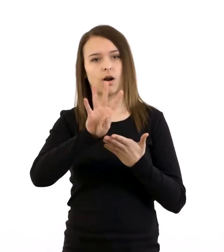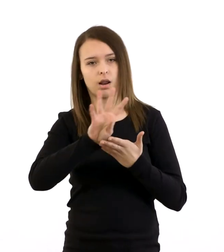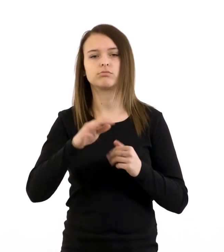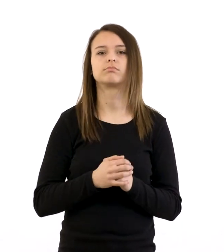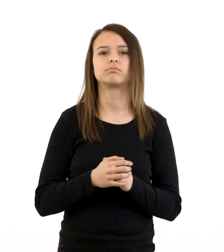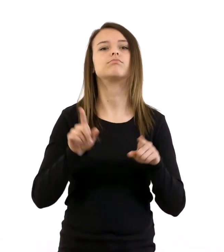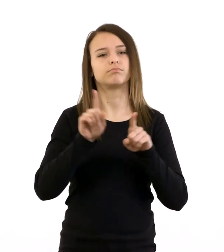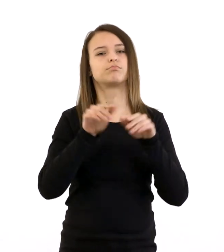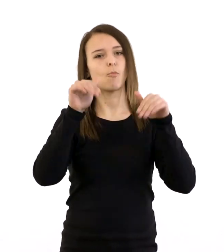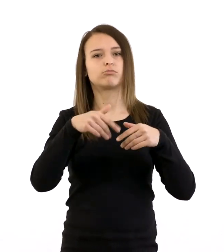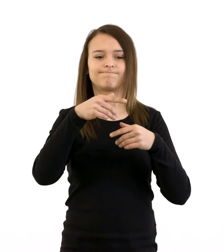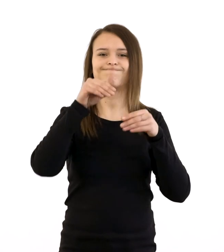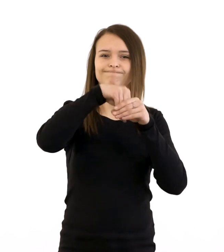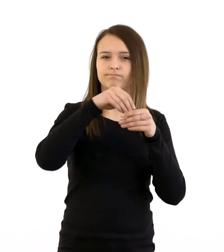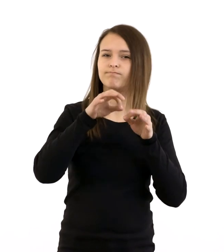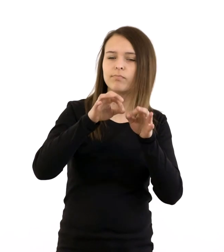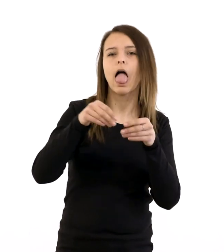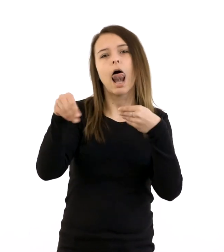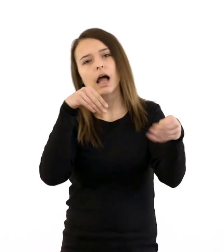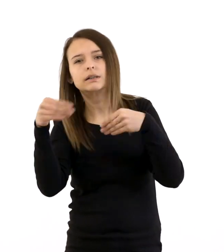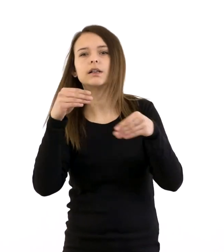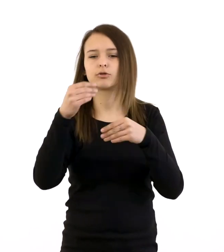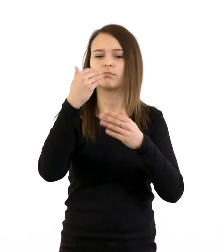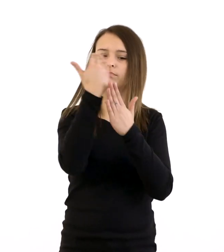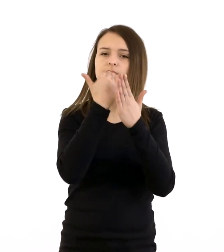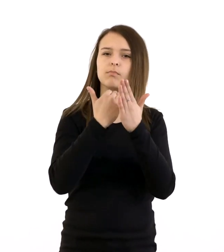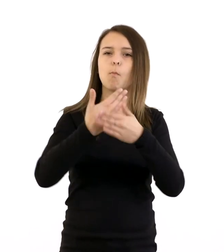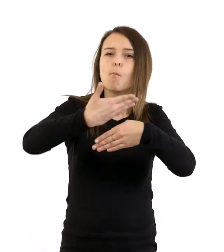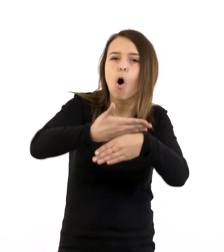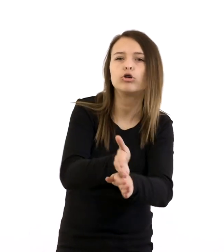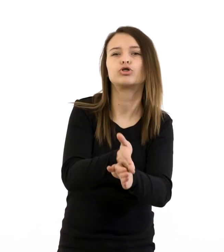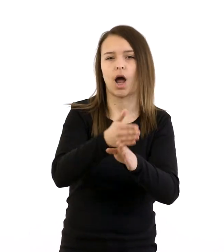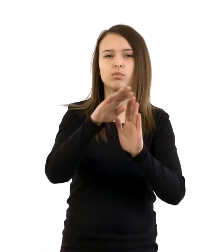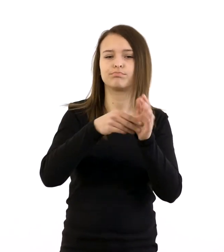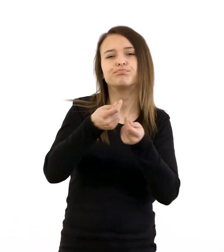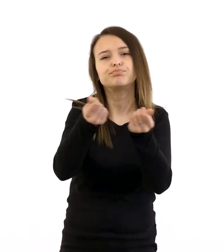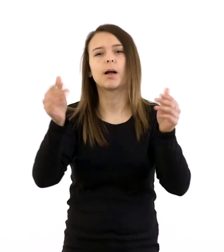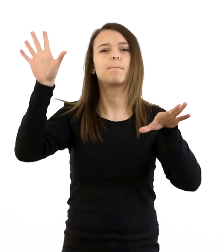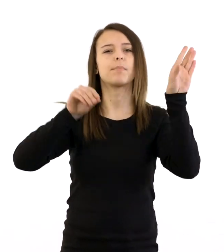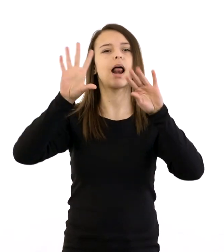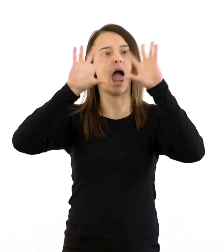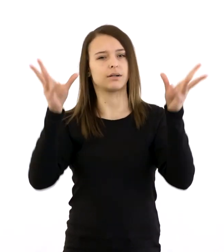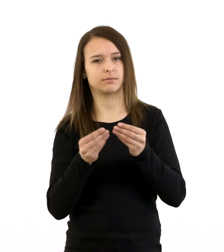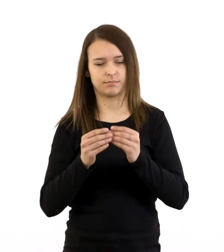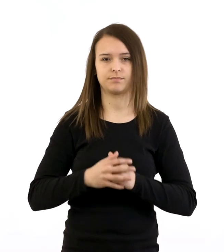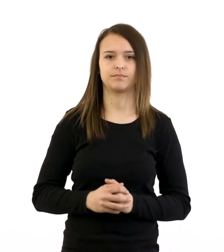13. wprowadzenie elastycznych zasad podziału nadwyżki bilansowej.